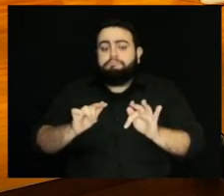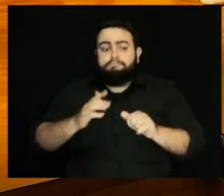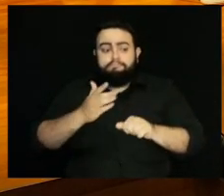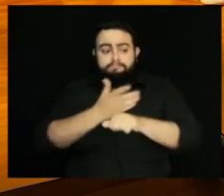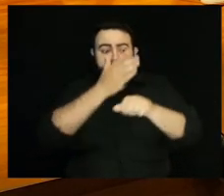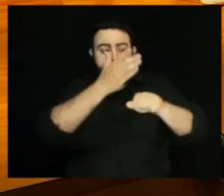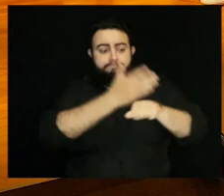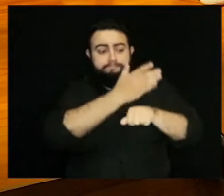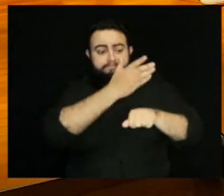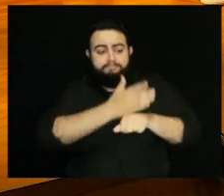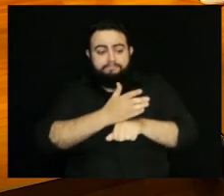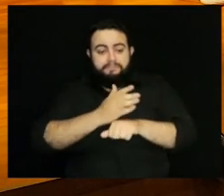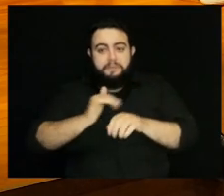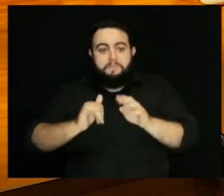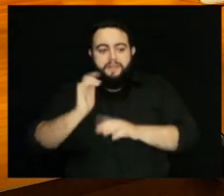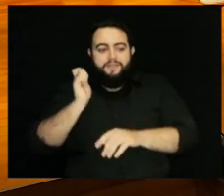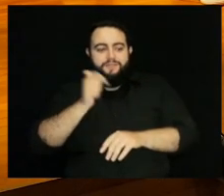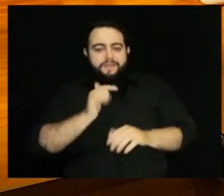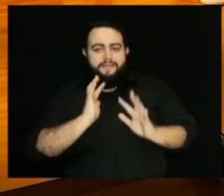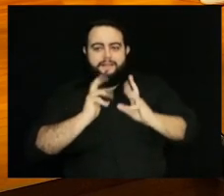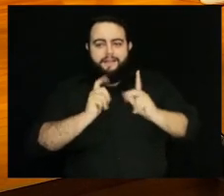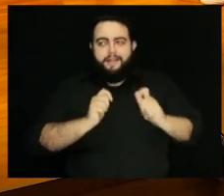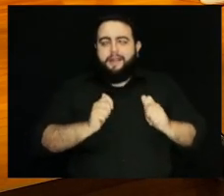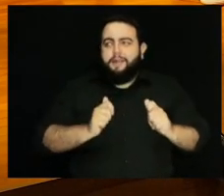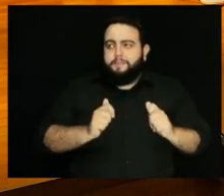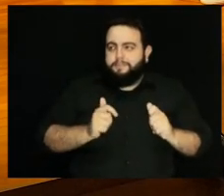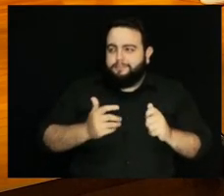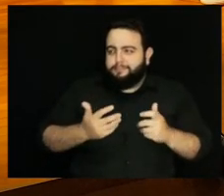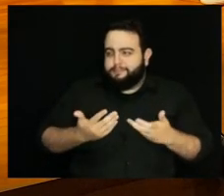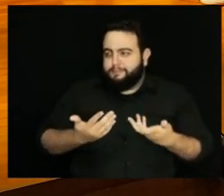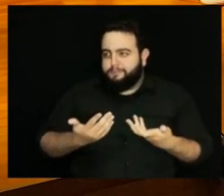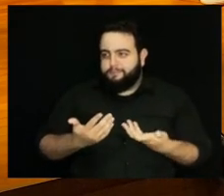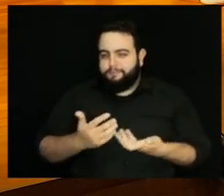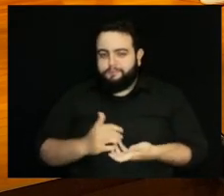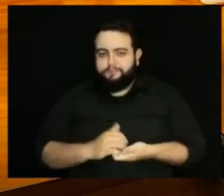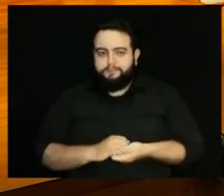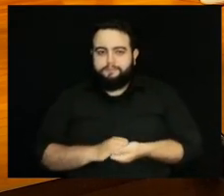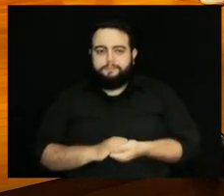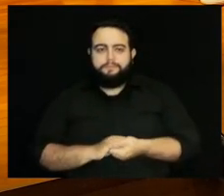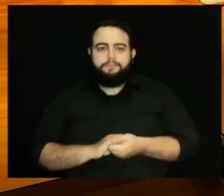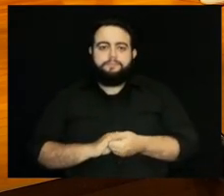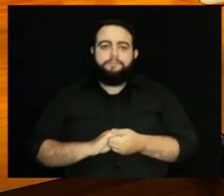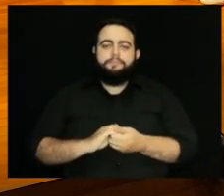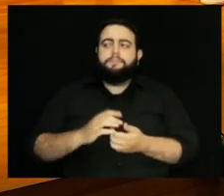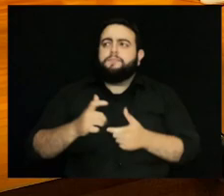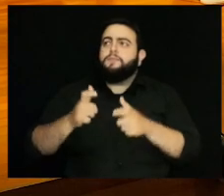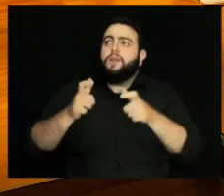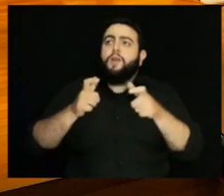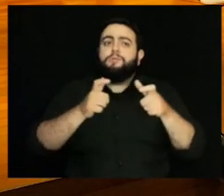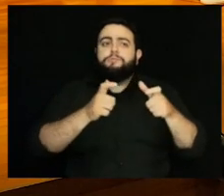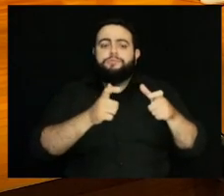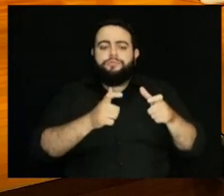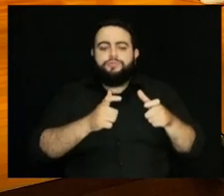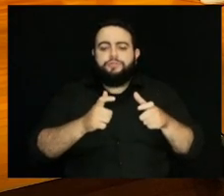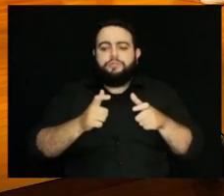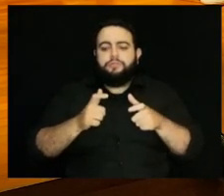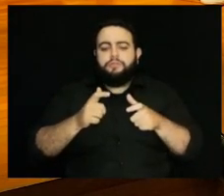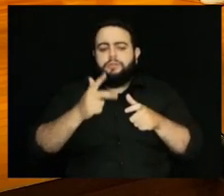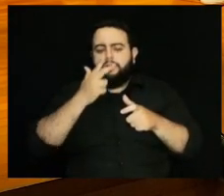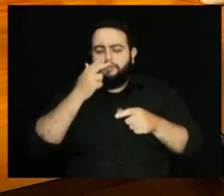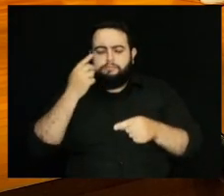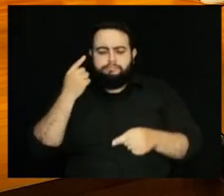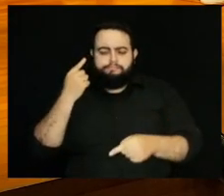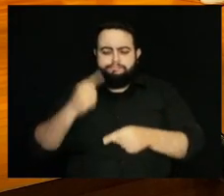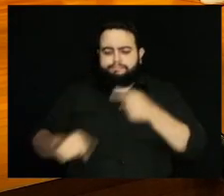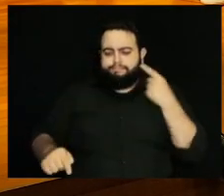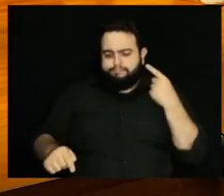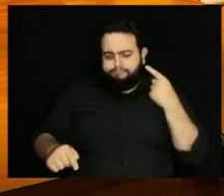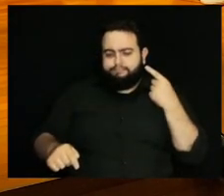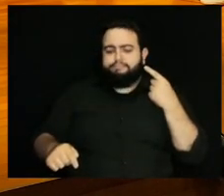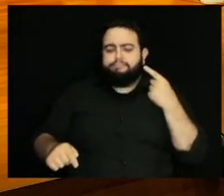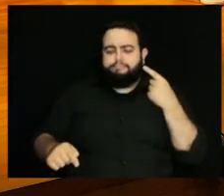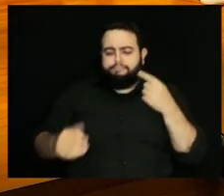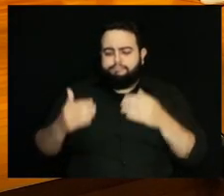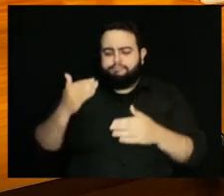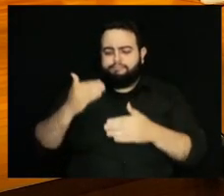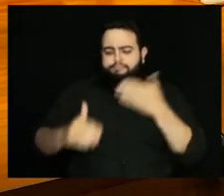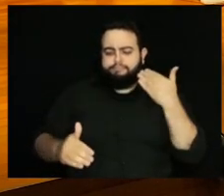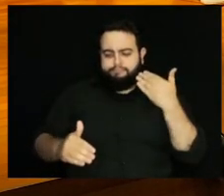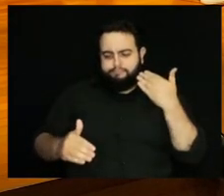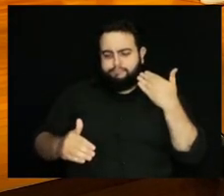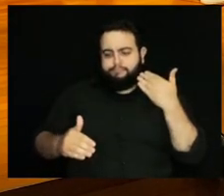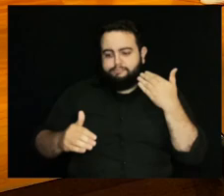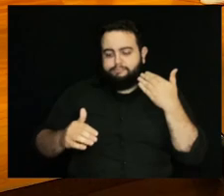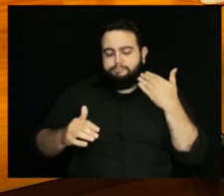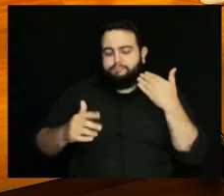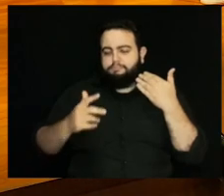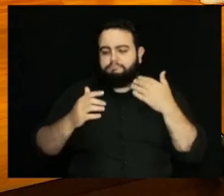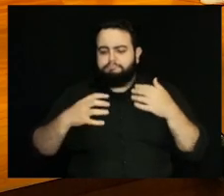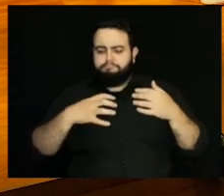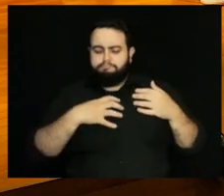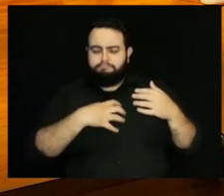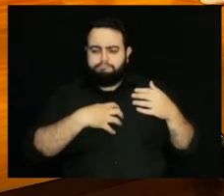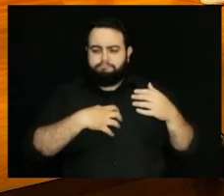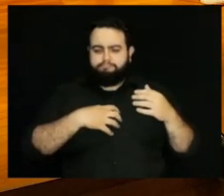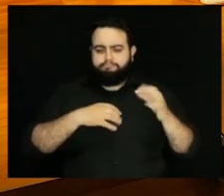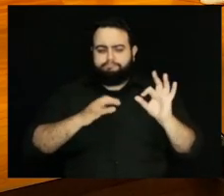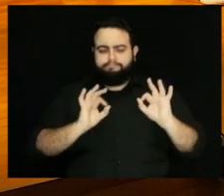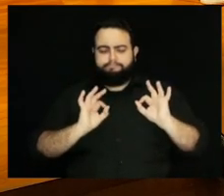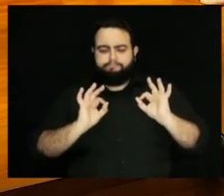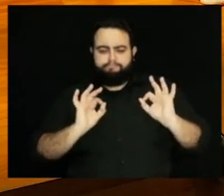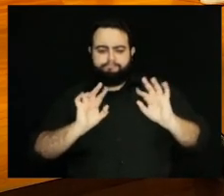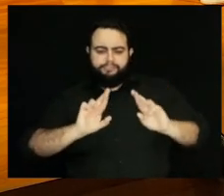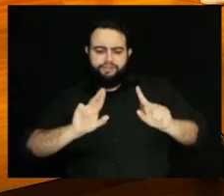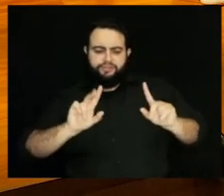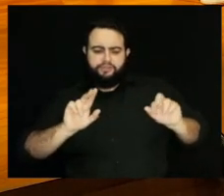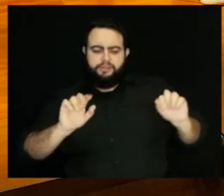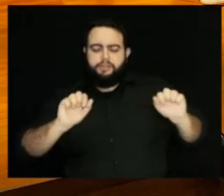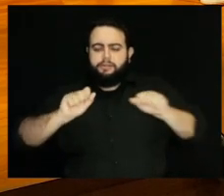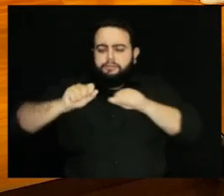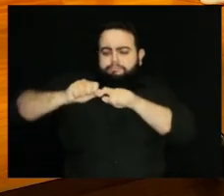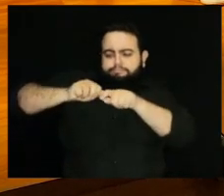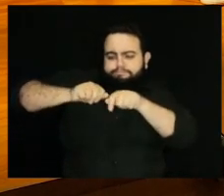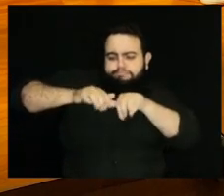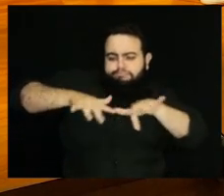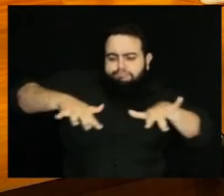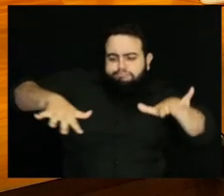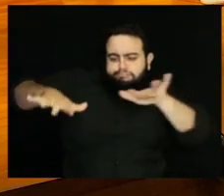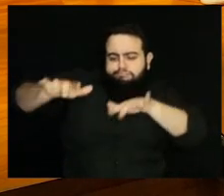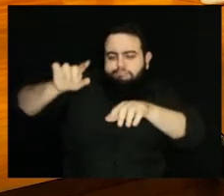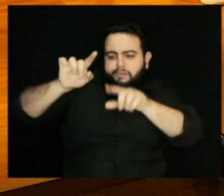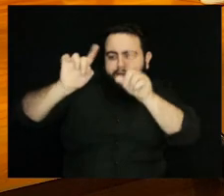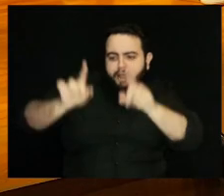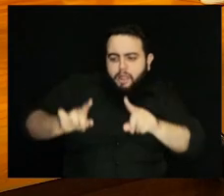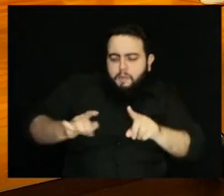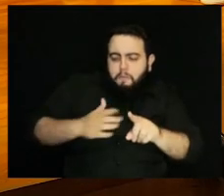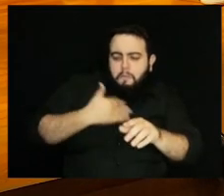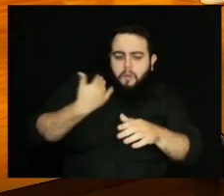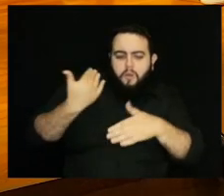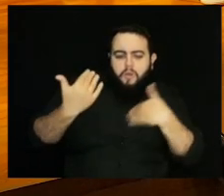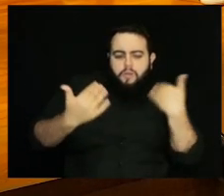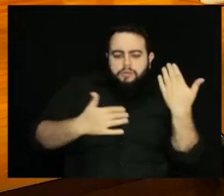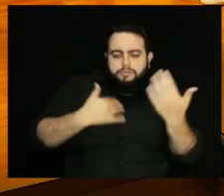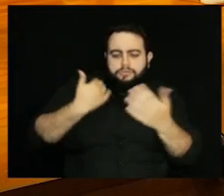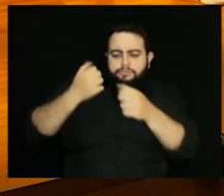[Música] leões. Aonde a dona divergência com o seu archote, e espalha o raio da morte a destruir os casais.